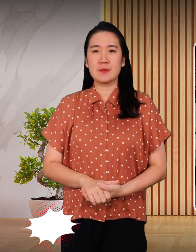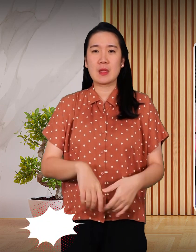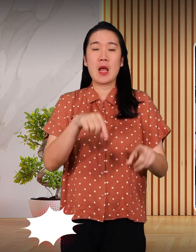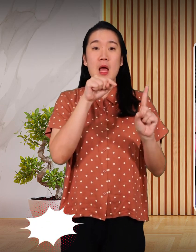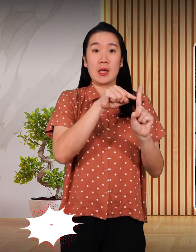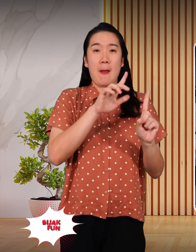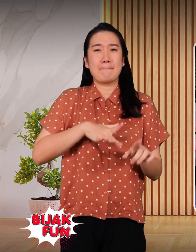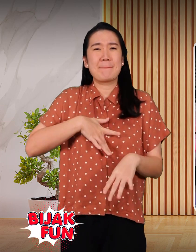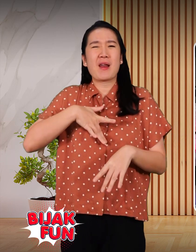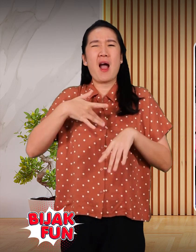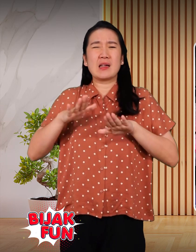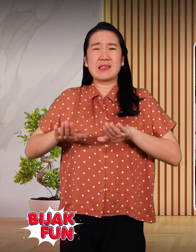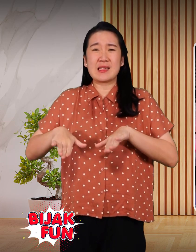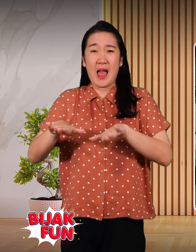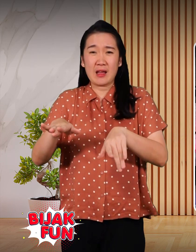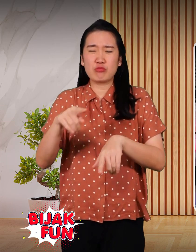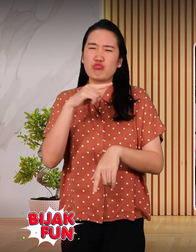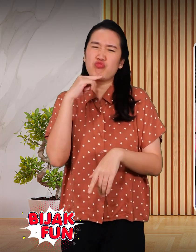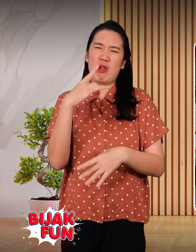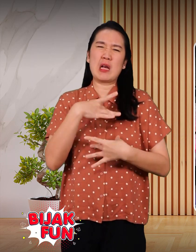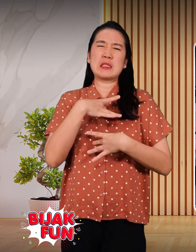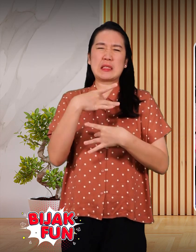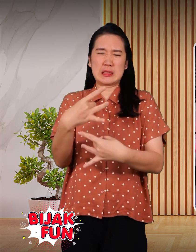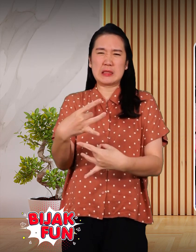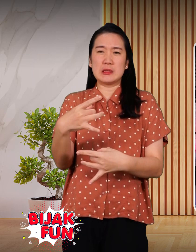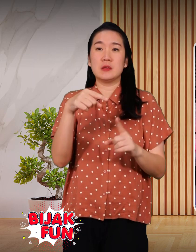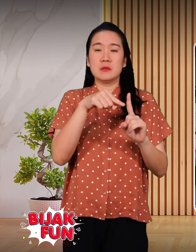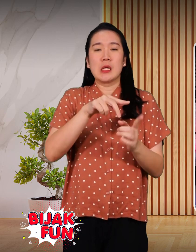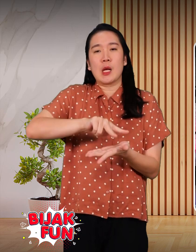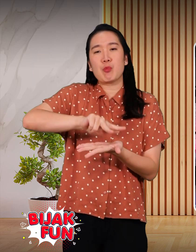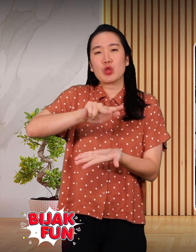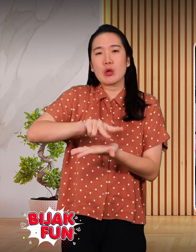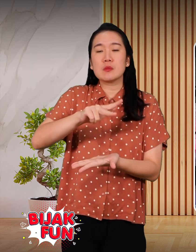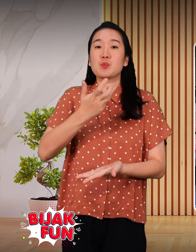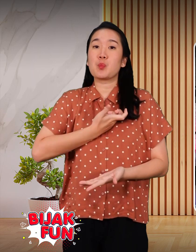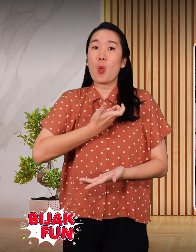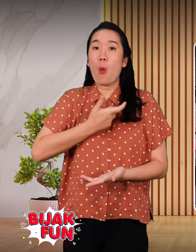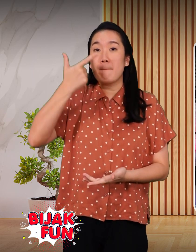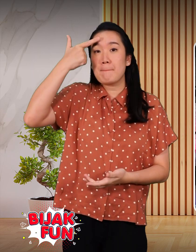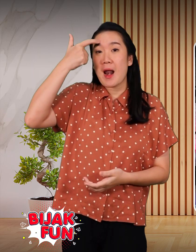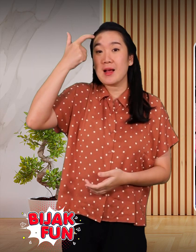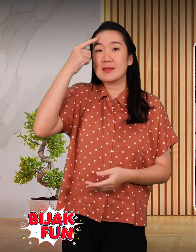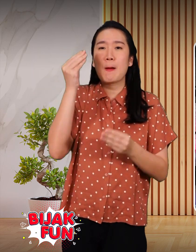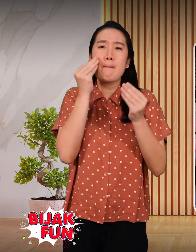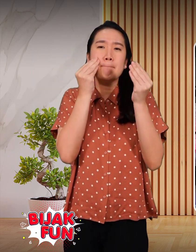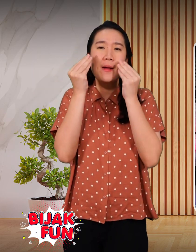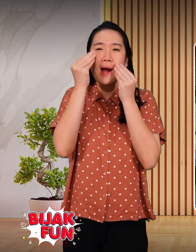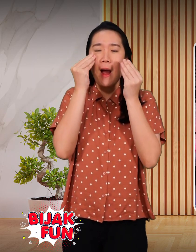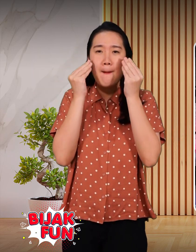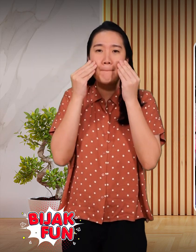Ester merasa di bidang menjahit kurang tertarik, dia memutuskan beralih dan belajar di bidang make-up.